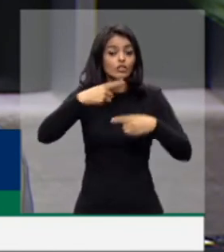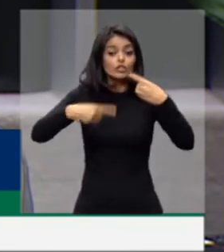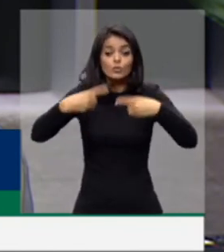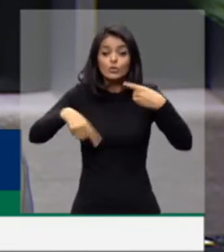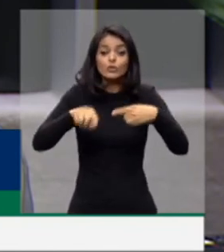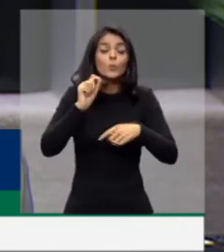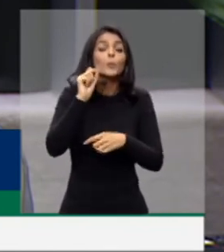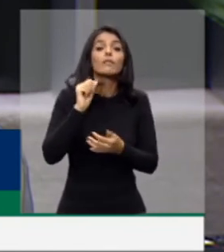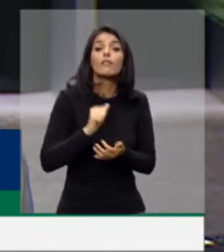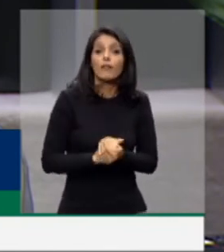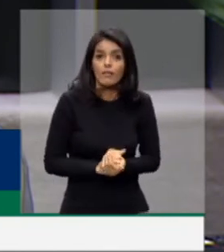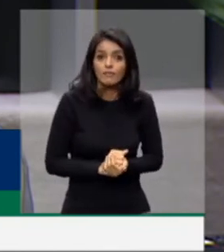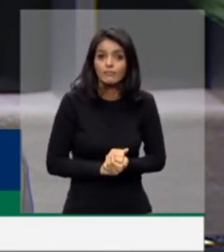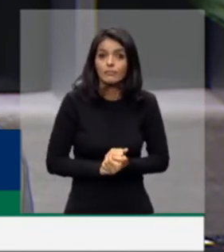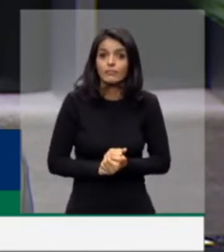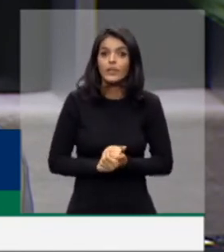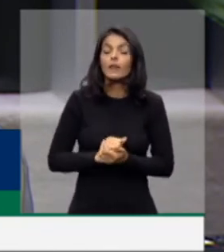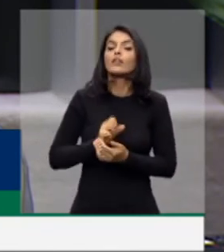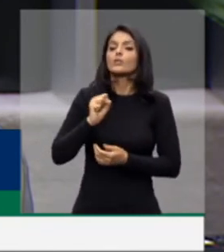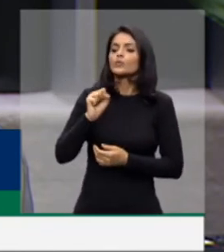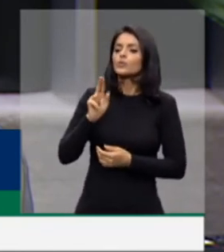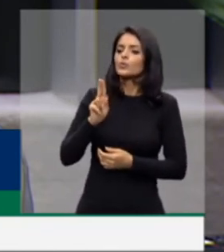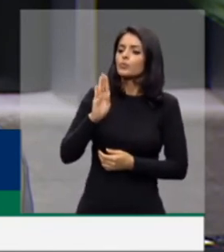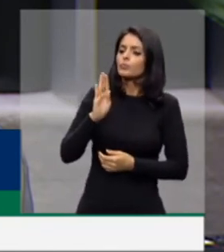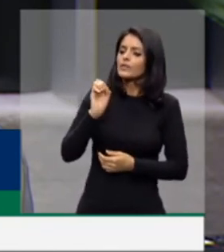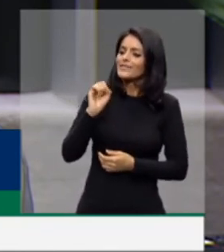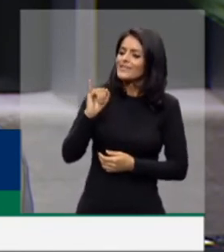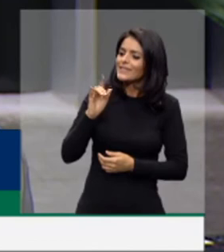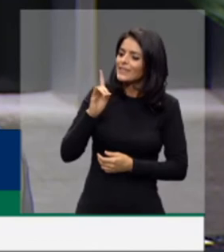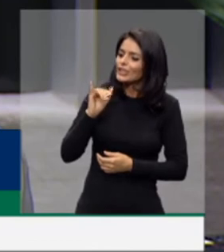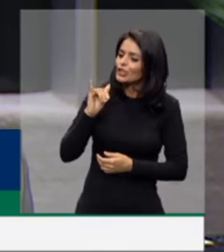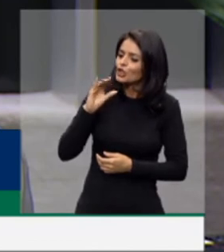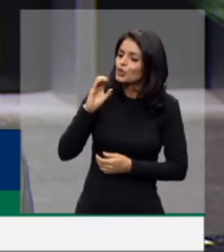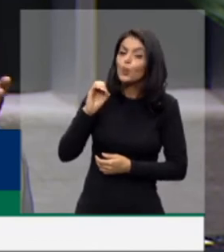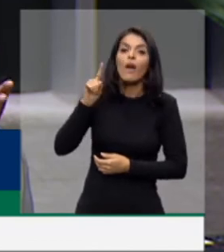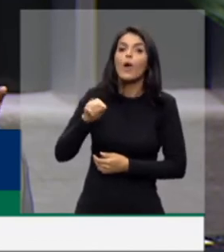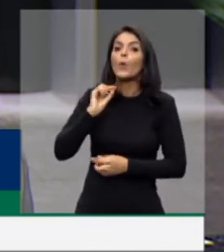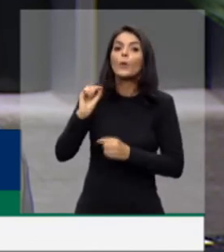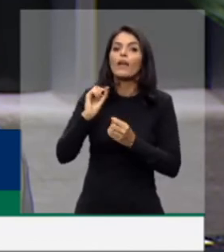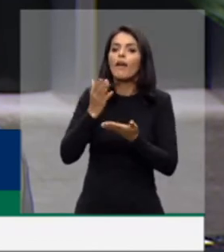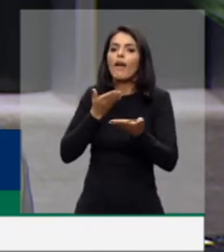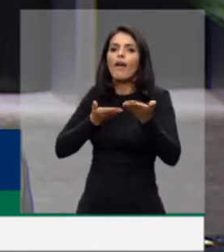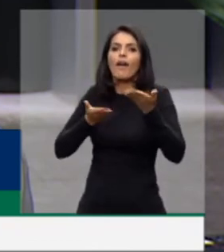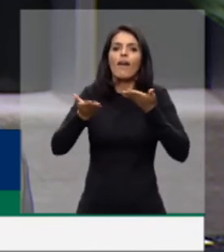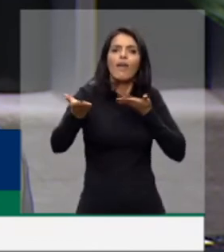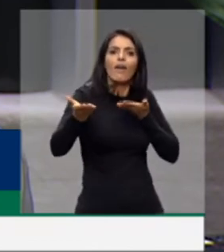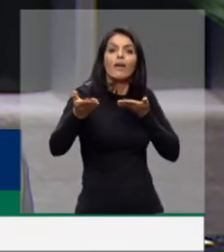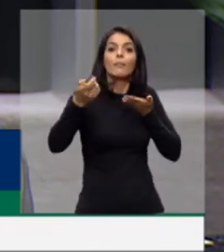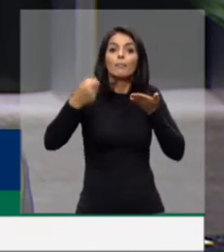ESTÁ ERRADO, COM UMA OUTRA PRODUÇÃO DE ENERGIA ORA, O QUE NÓS SEMPRE TEMOS QUE DISCUTIR AQUI É QUE A QUESTÃO DO SUBSÍDIO ELE TEM